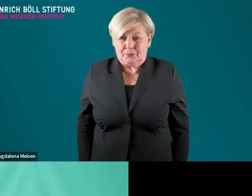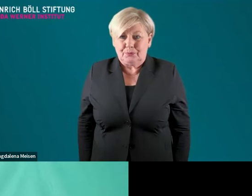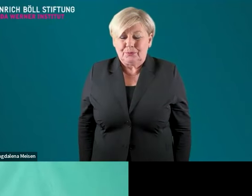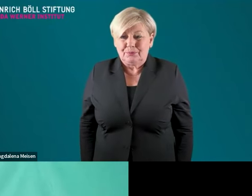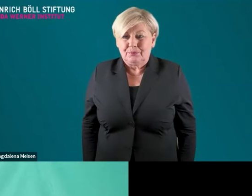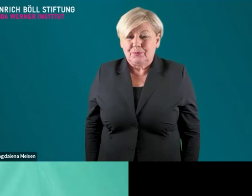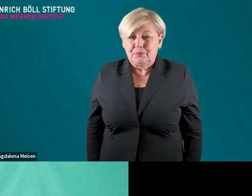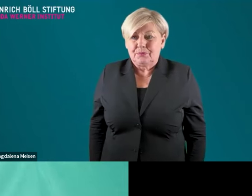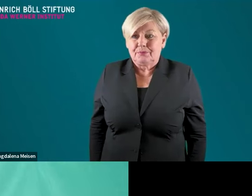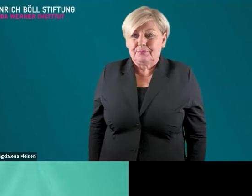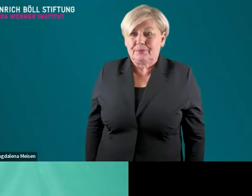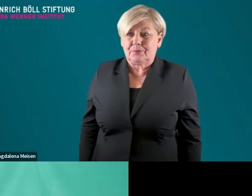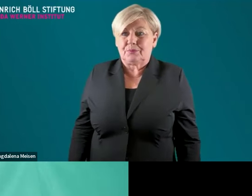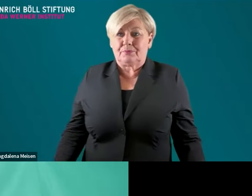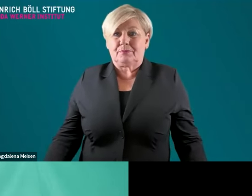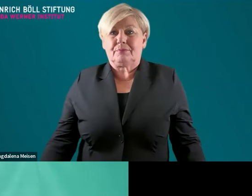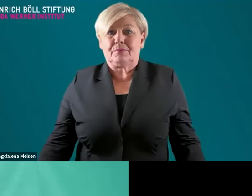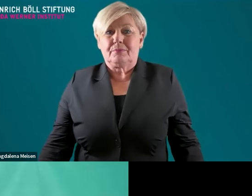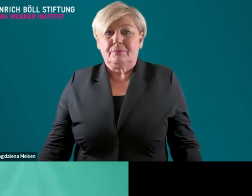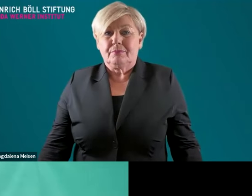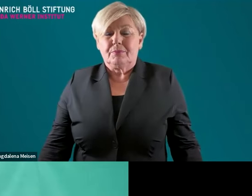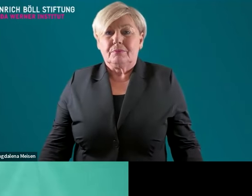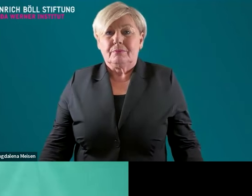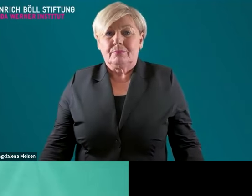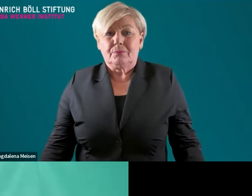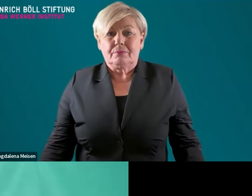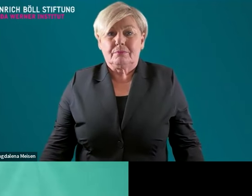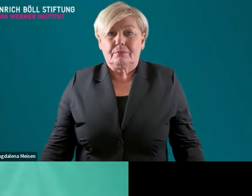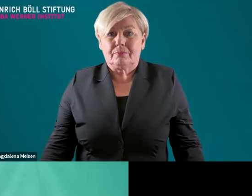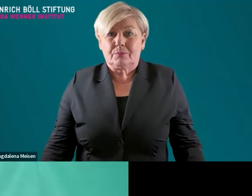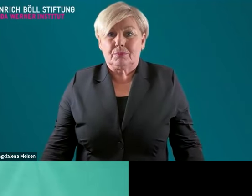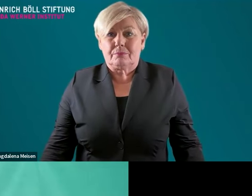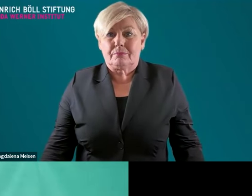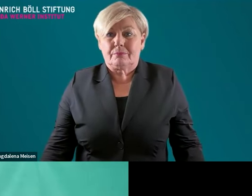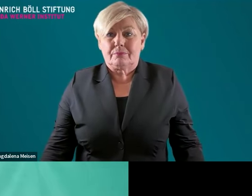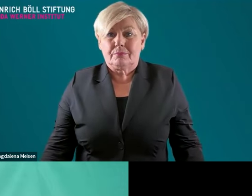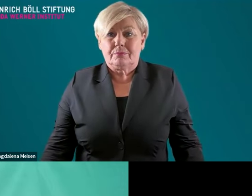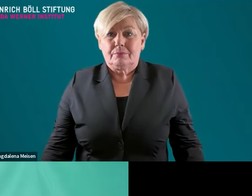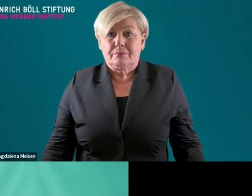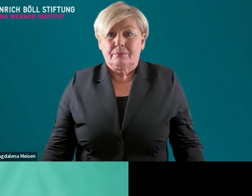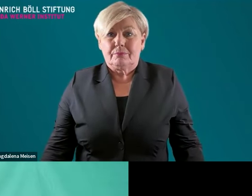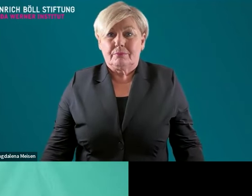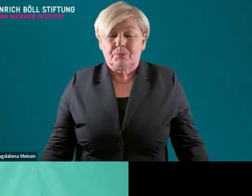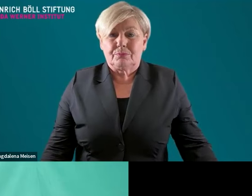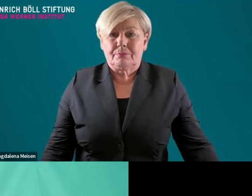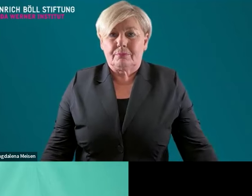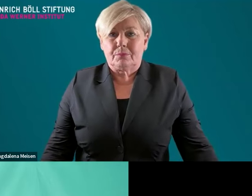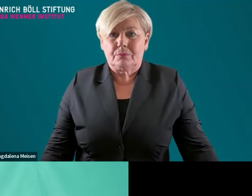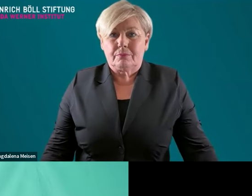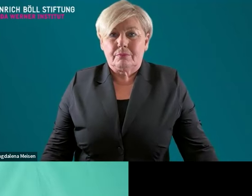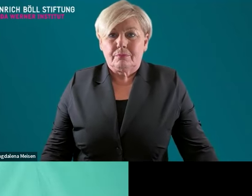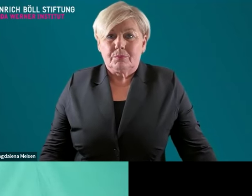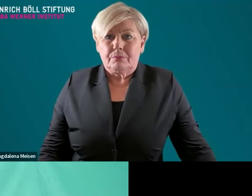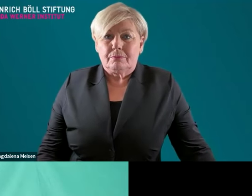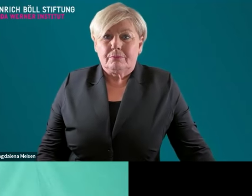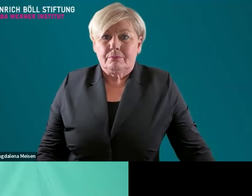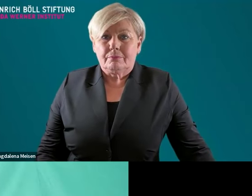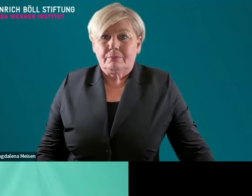Vielleicht jetzt mal zu der Frage ... Ah, nee, ich habe eine erste Wortmeldung. Jetzt ist sie schon wieder weg.